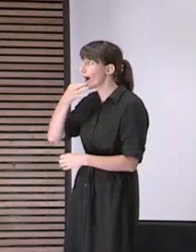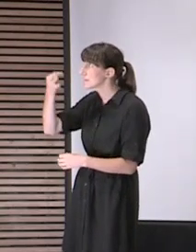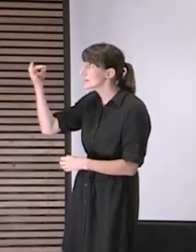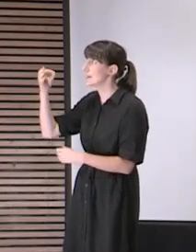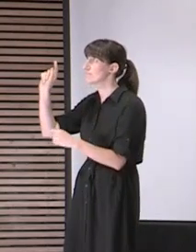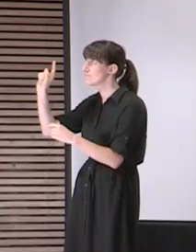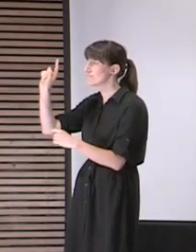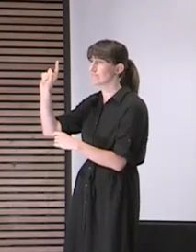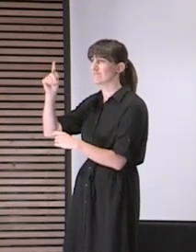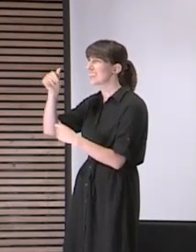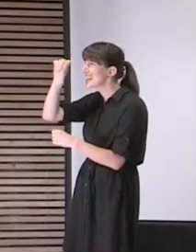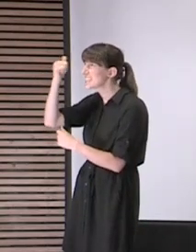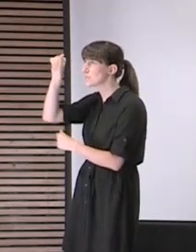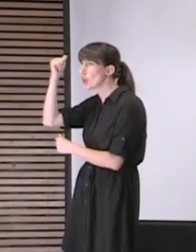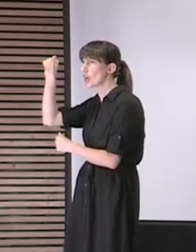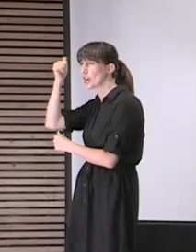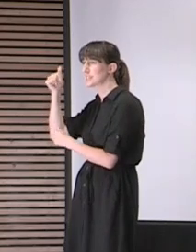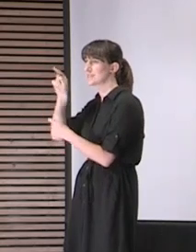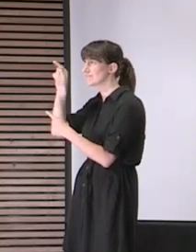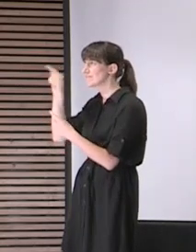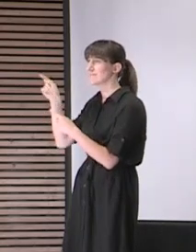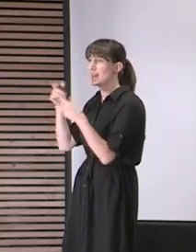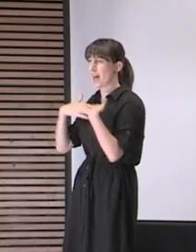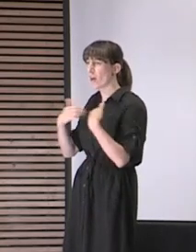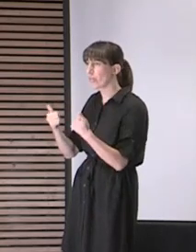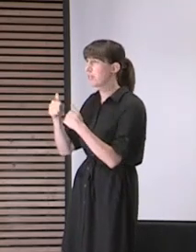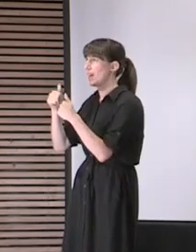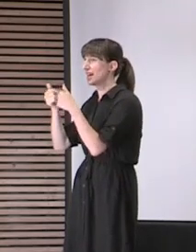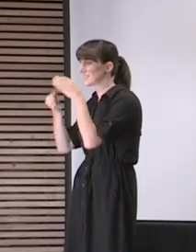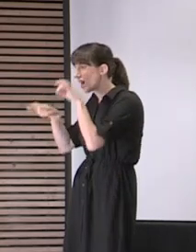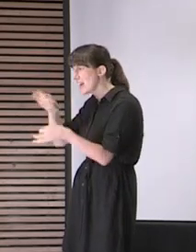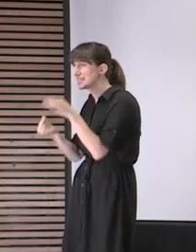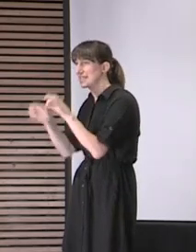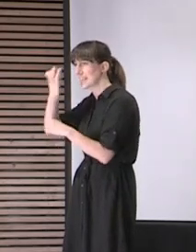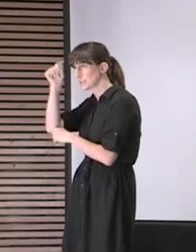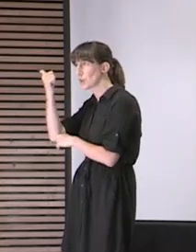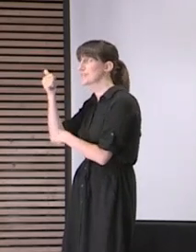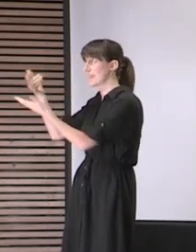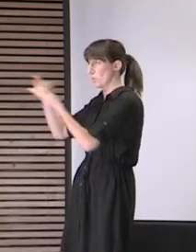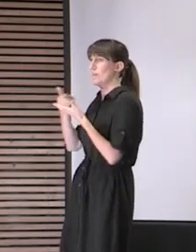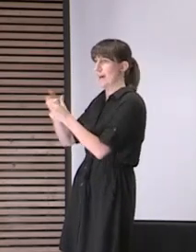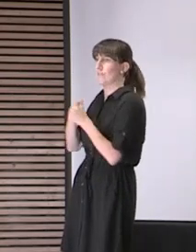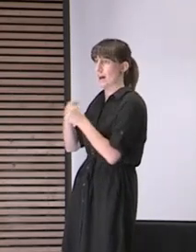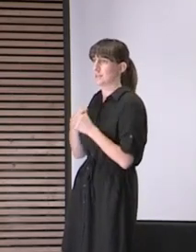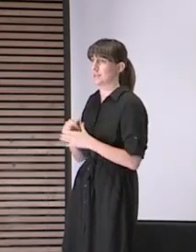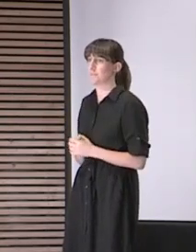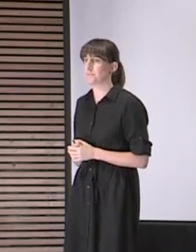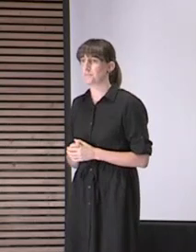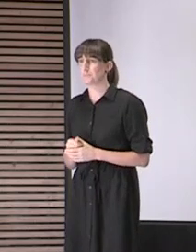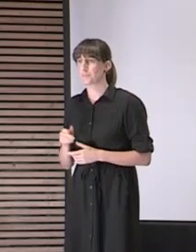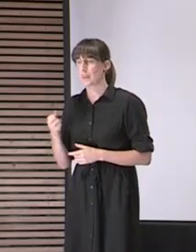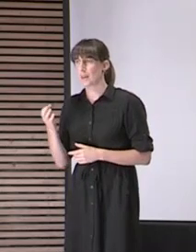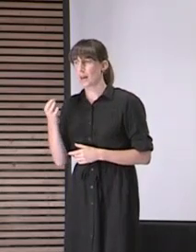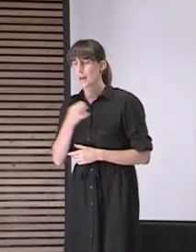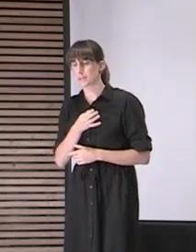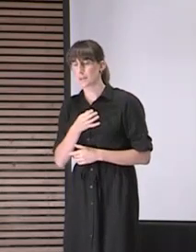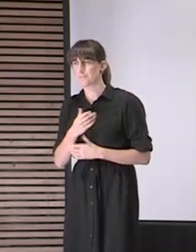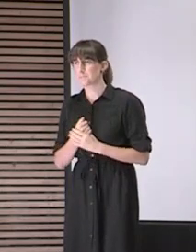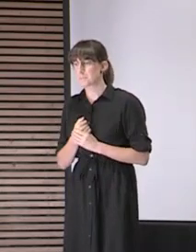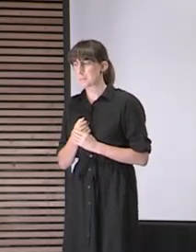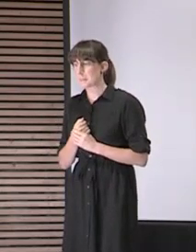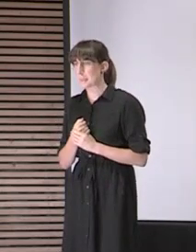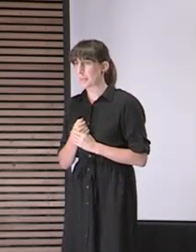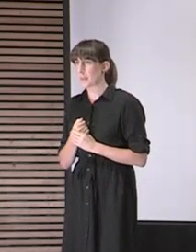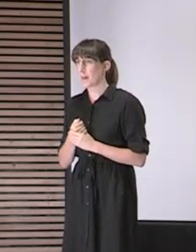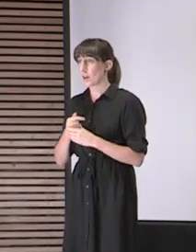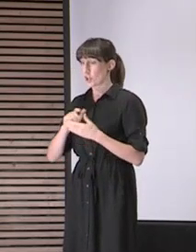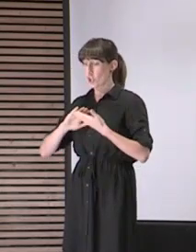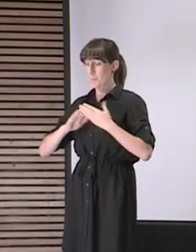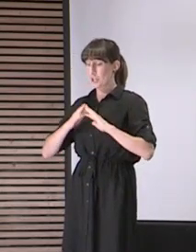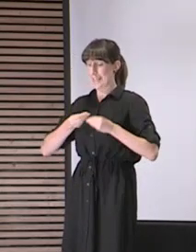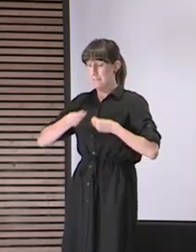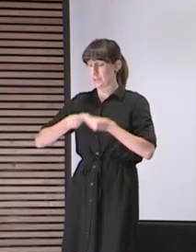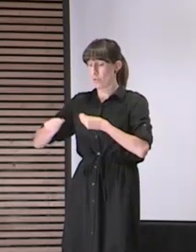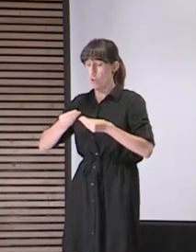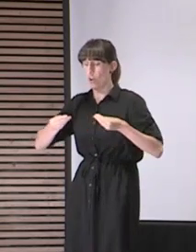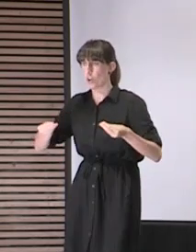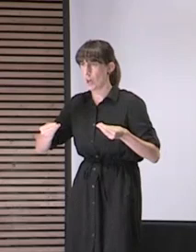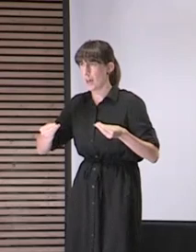pasar a diferentes niveles de